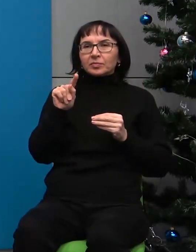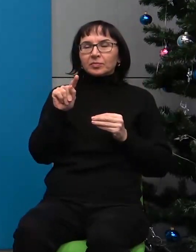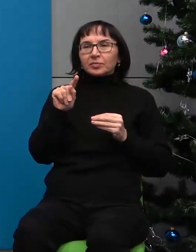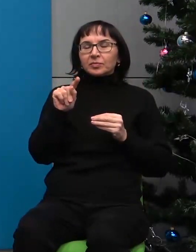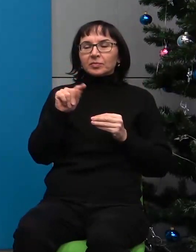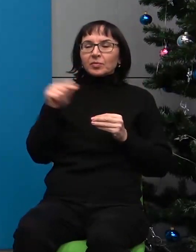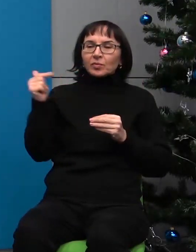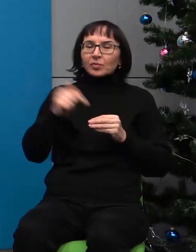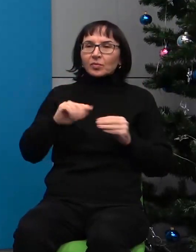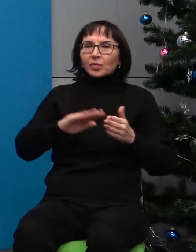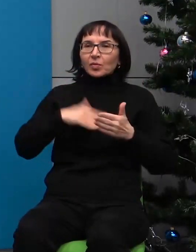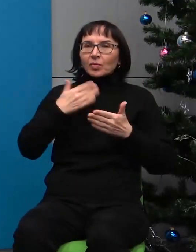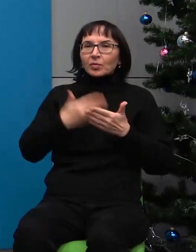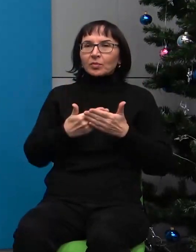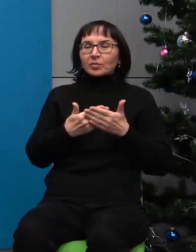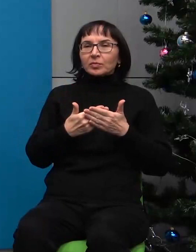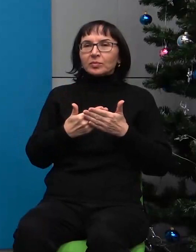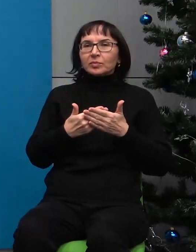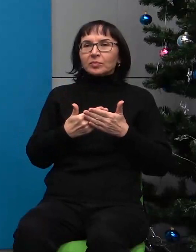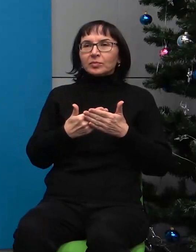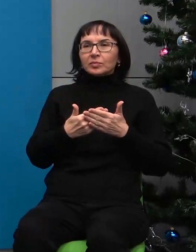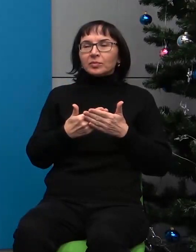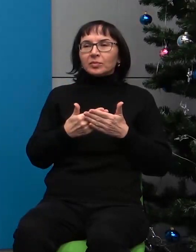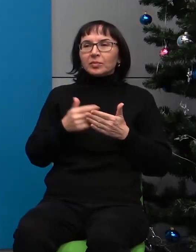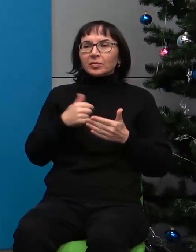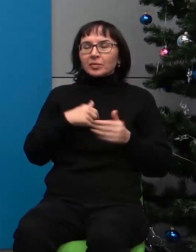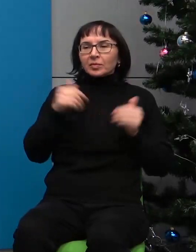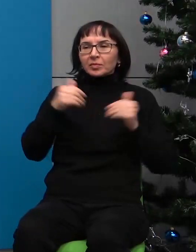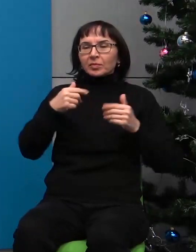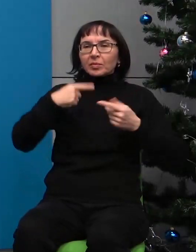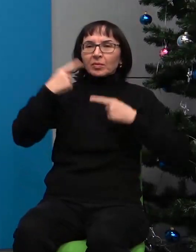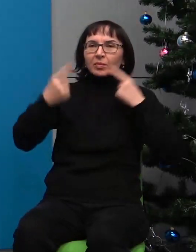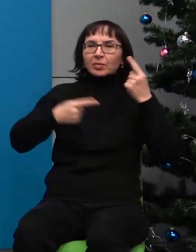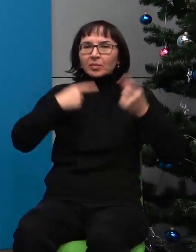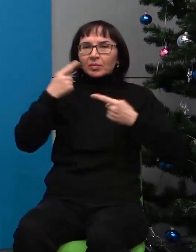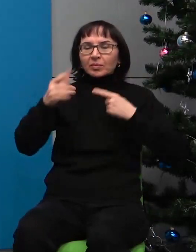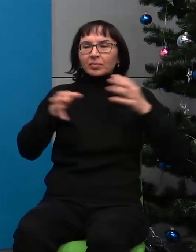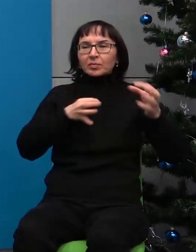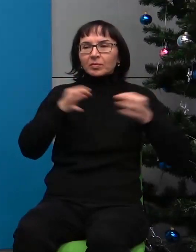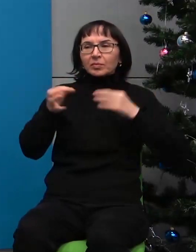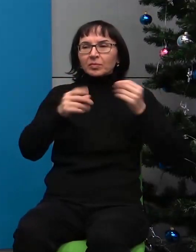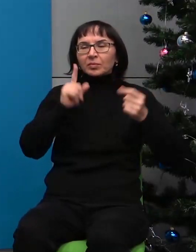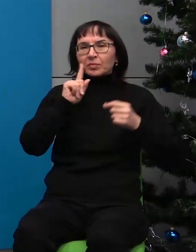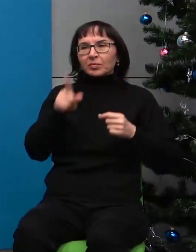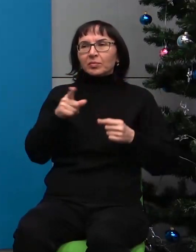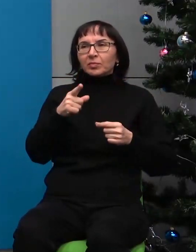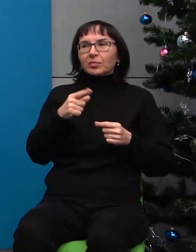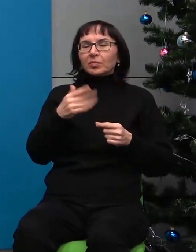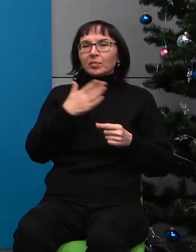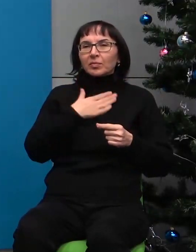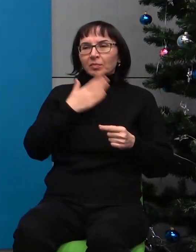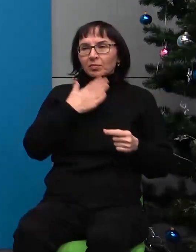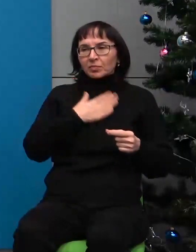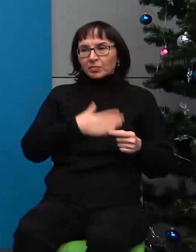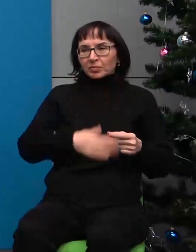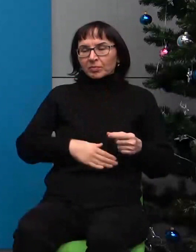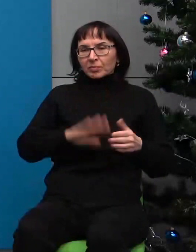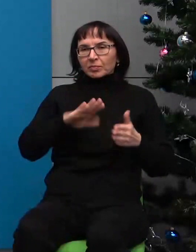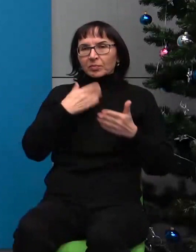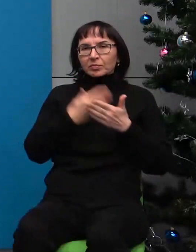I ja mogłem państwu do rana opowiadać o historiach, które są prawdziwe i miałem przyjemność je odkryć, ale jakby to świat jest ciekawy.